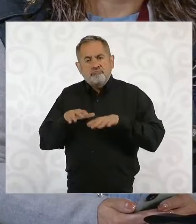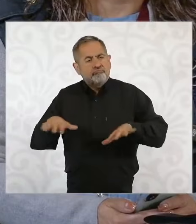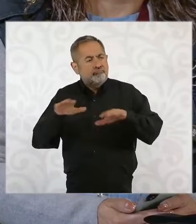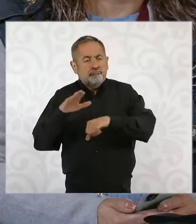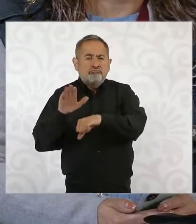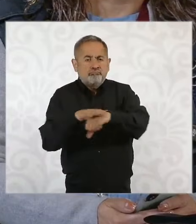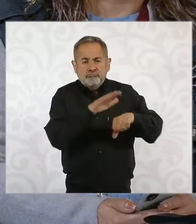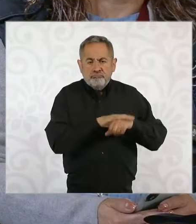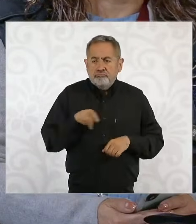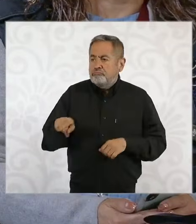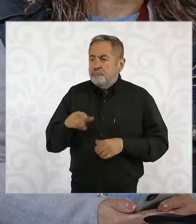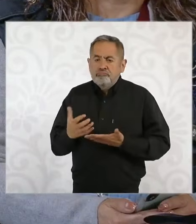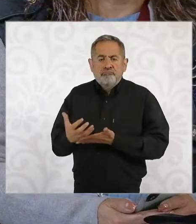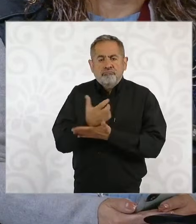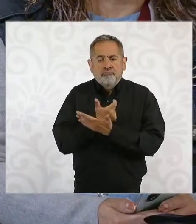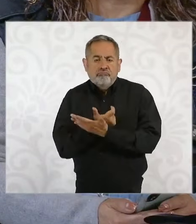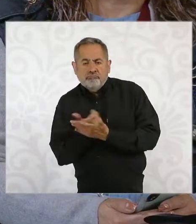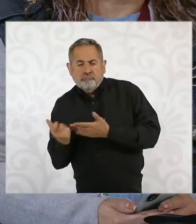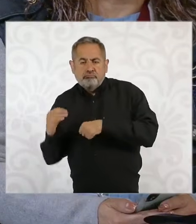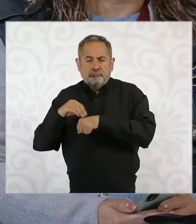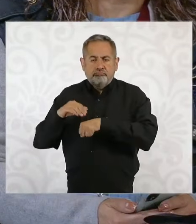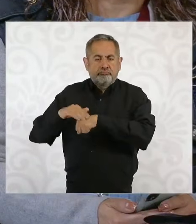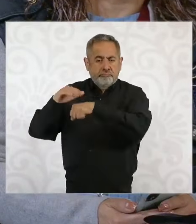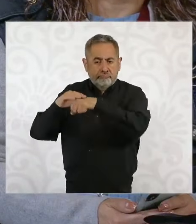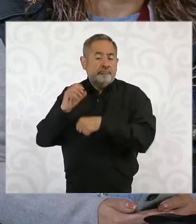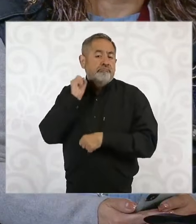tengan acceso a salarios dignos. Ya está aprobado por el Senado, incluso, si no me recuerdo,